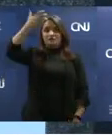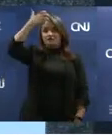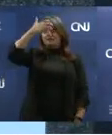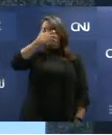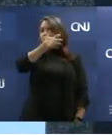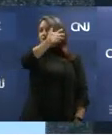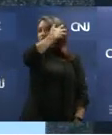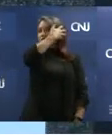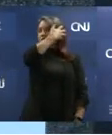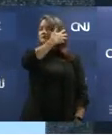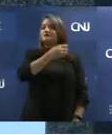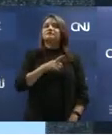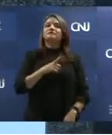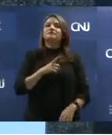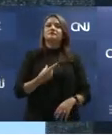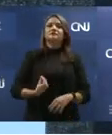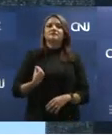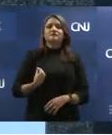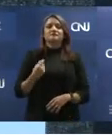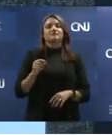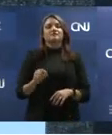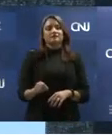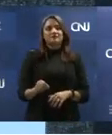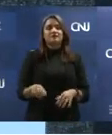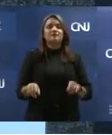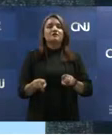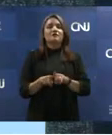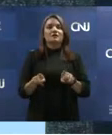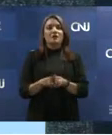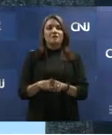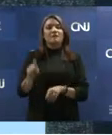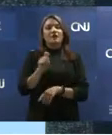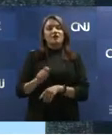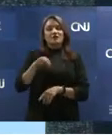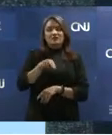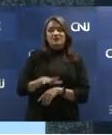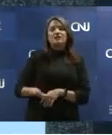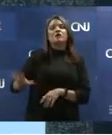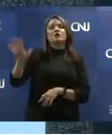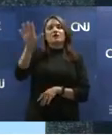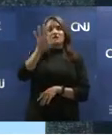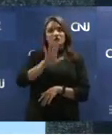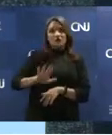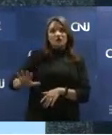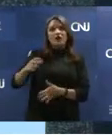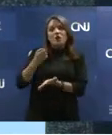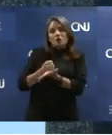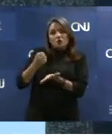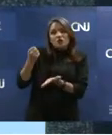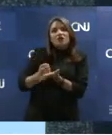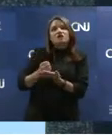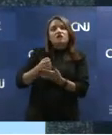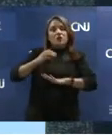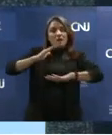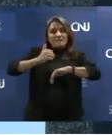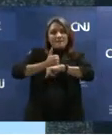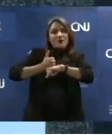e a Associação Nacional de Notários e Registradores Nós celebramos um acordo de cooperação técnica para realizar